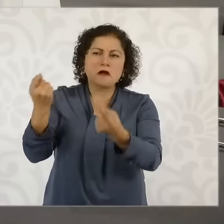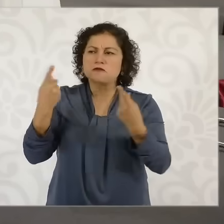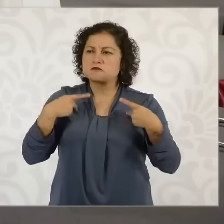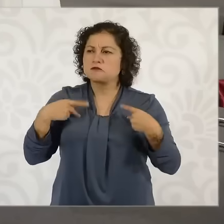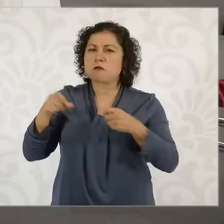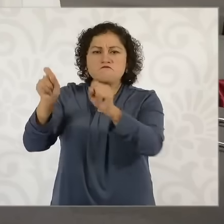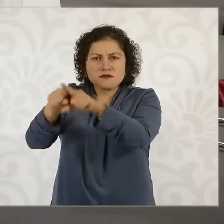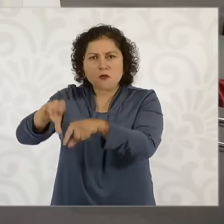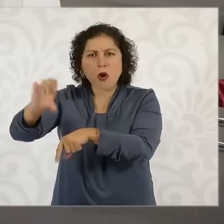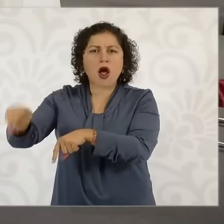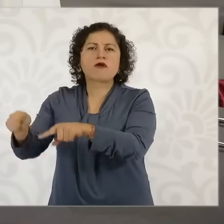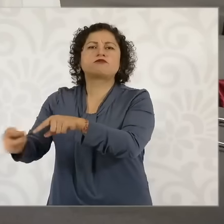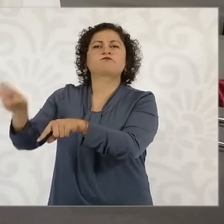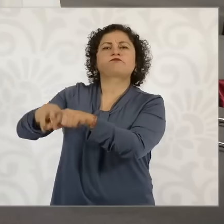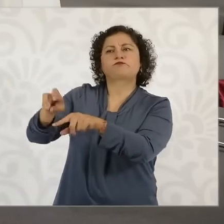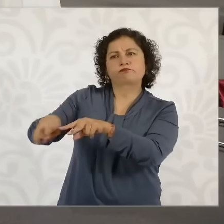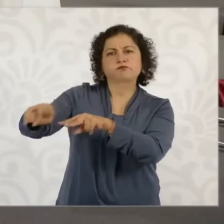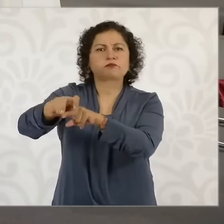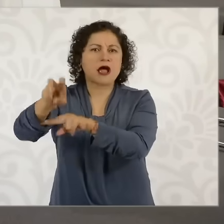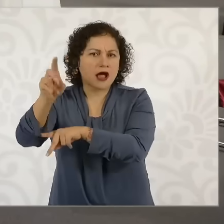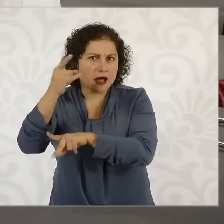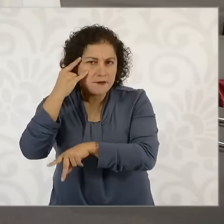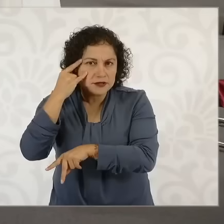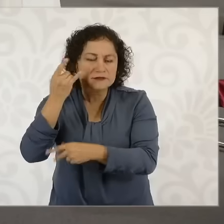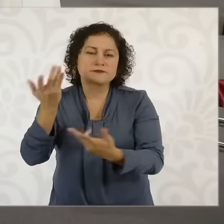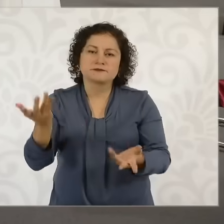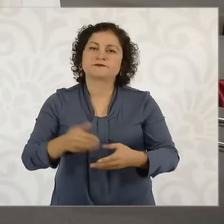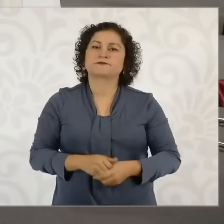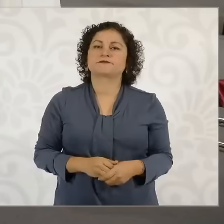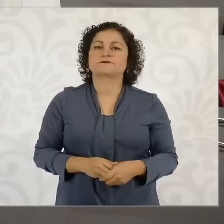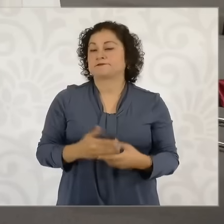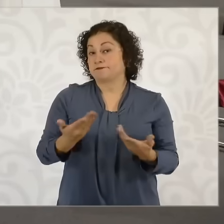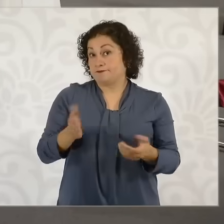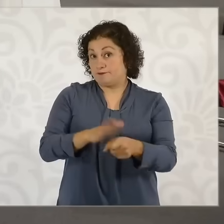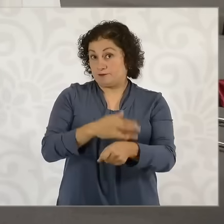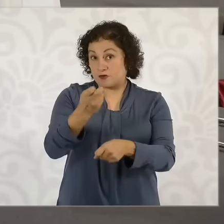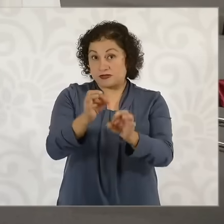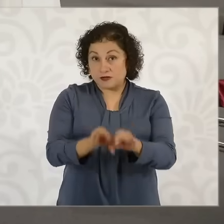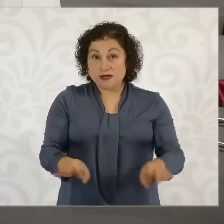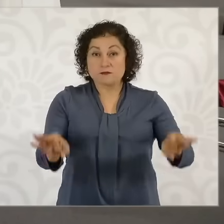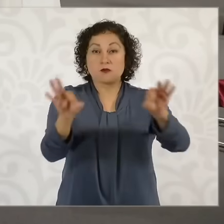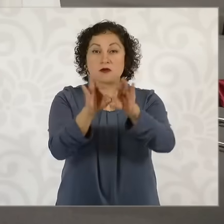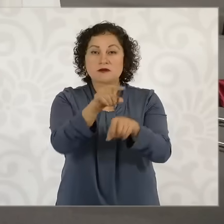a a la ruta de ese tren. Entonces, es importante que entendamos que la demanda no es lineal. La